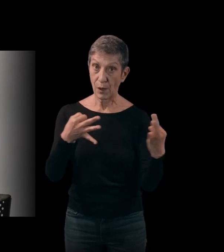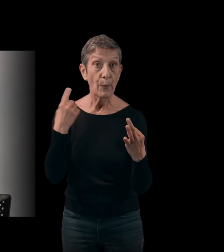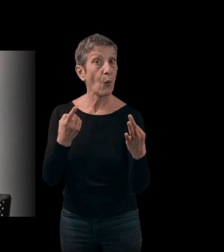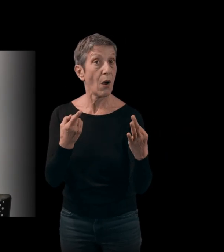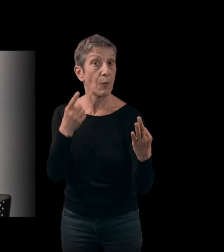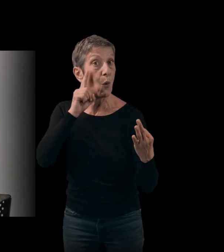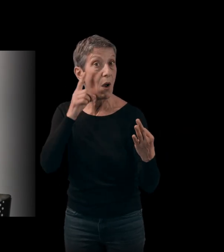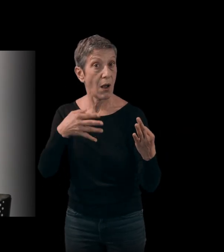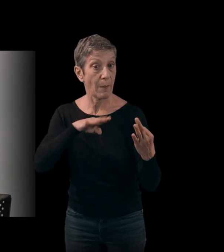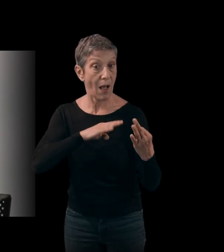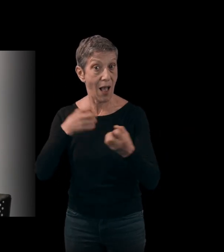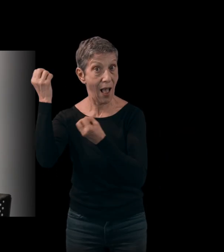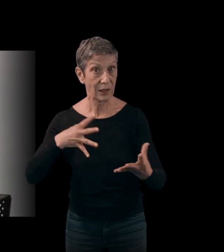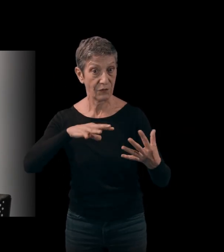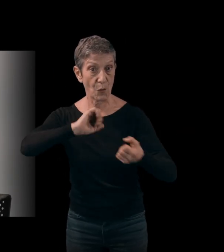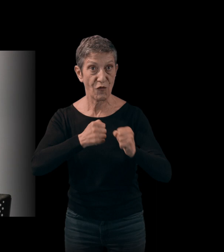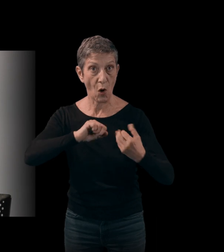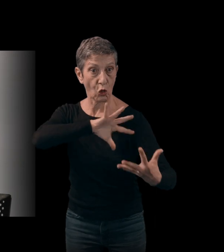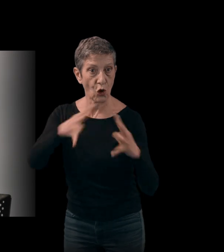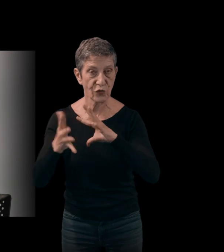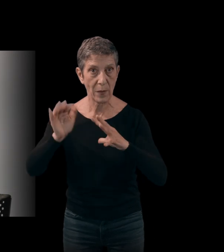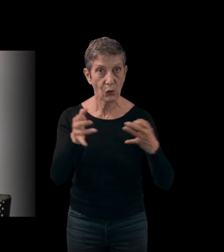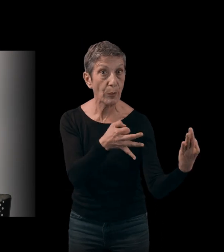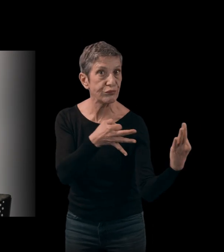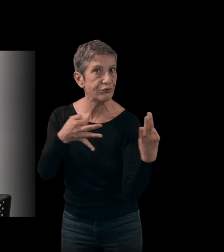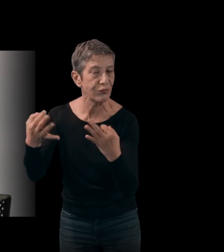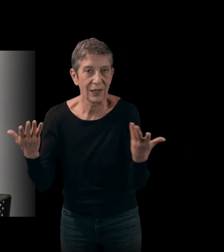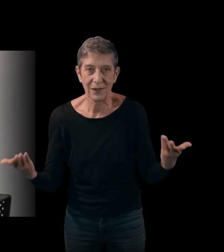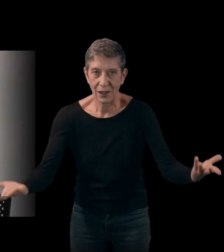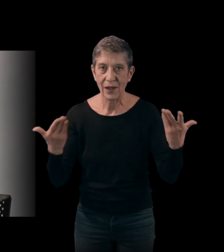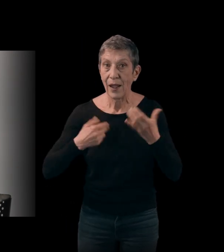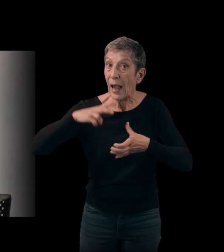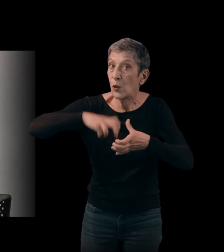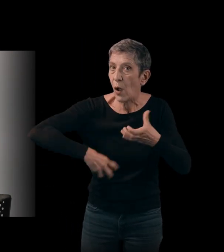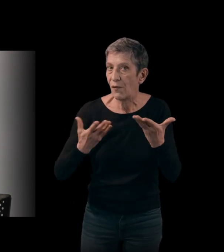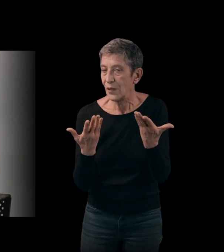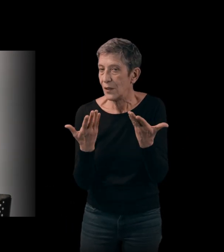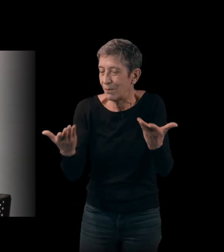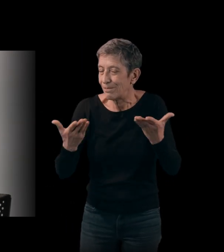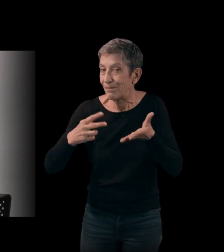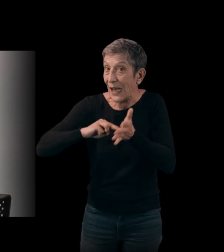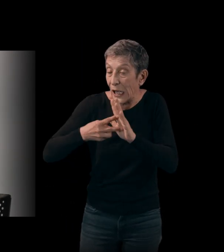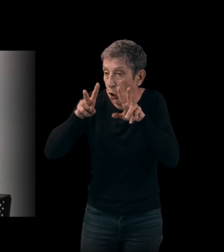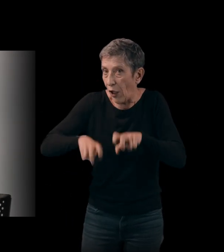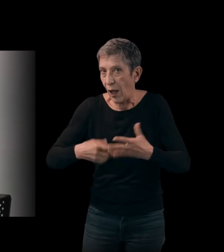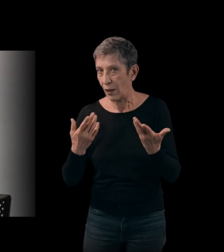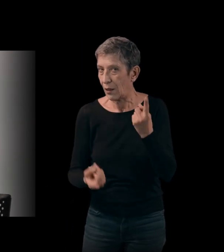Et moi, je trouve que l'ethnographie comme technique d'enquête, elle permet, quand on prend le temps, d'observer, de penser tout ça.